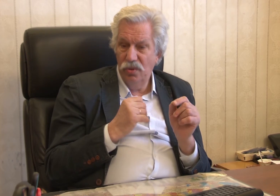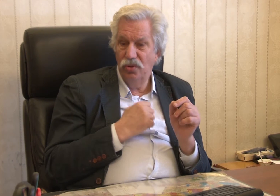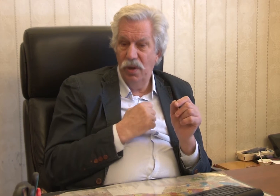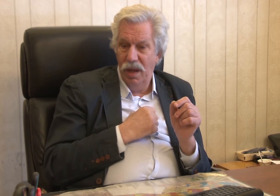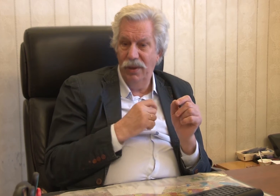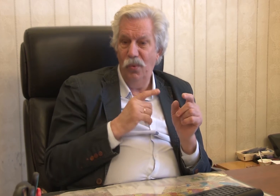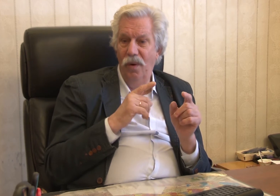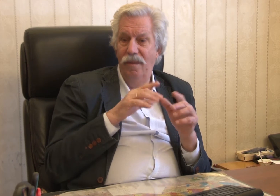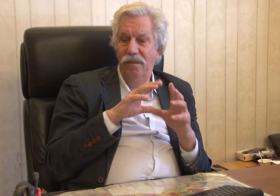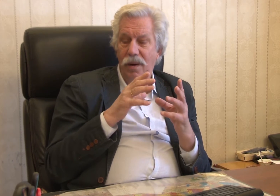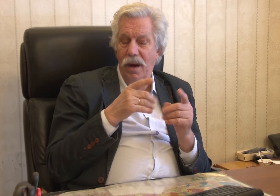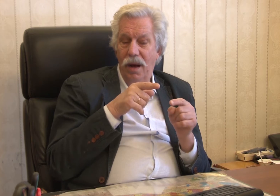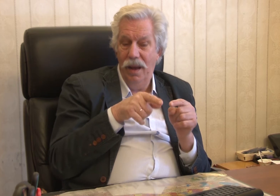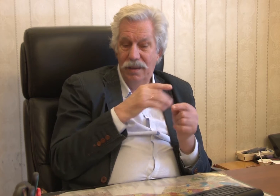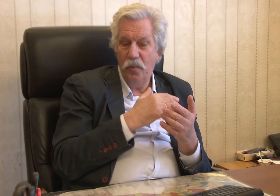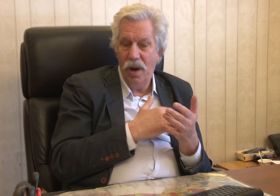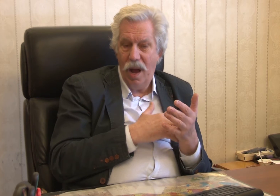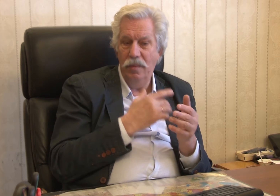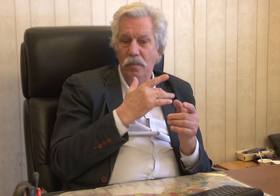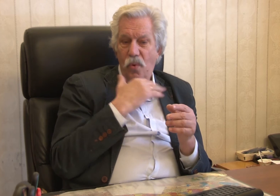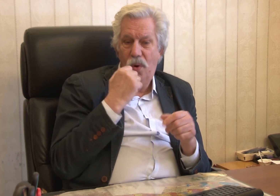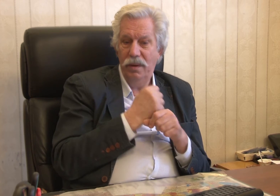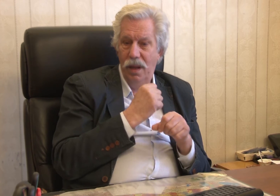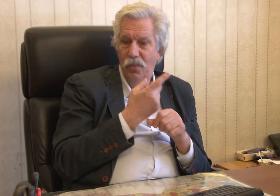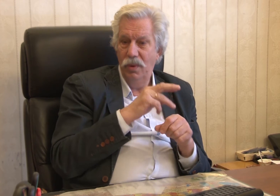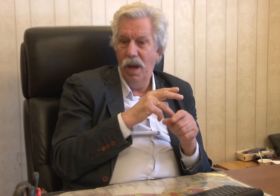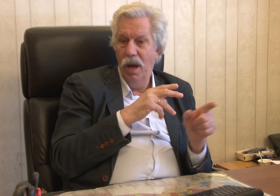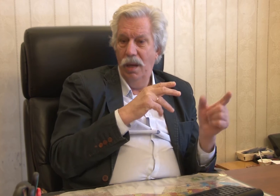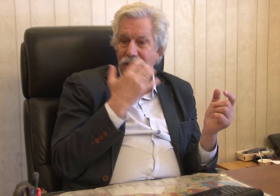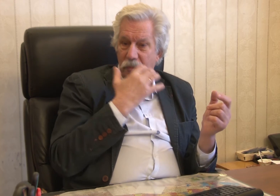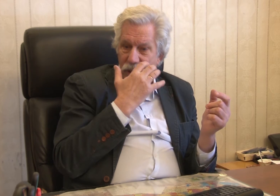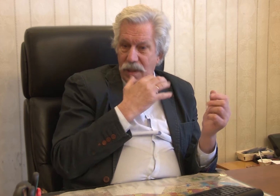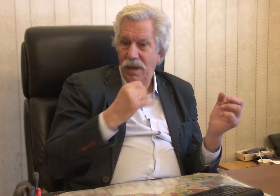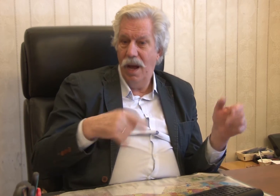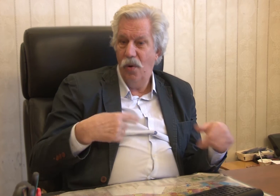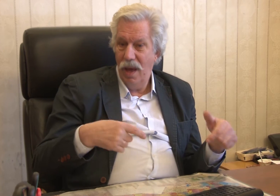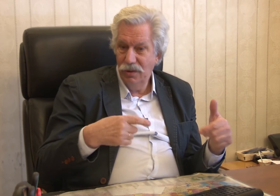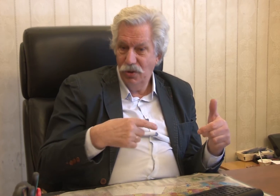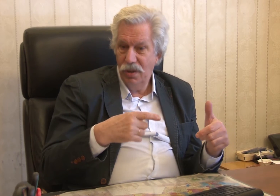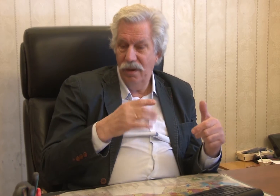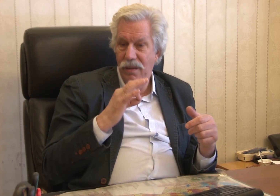но, к сожалению, эти программы во многом сделаны для незрячих и колясочников,